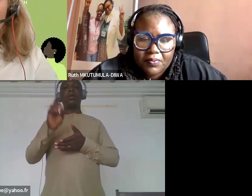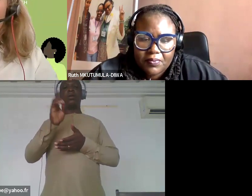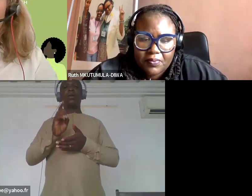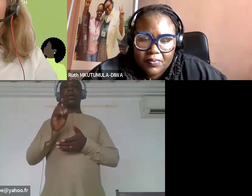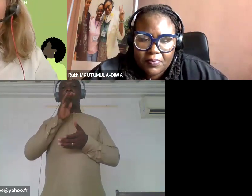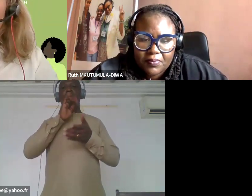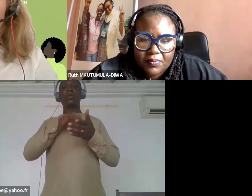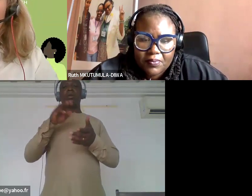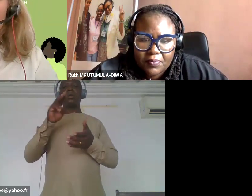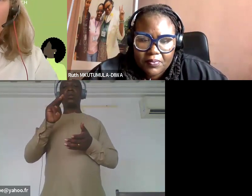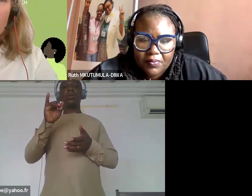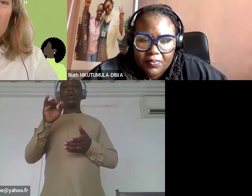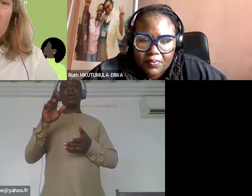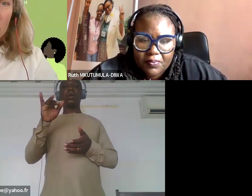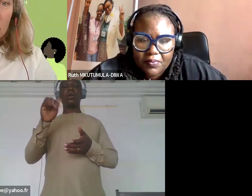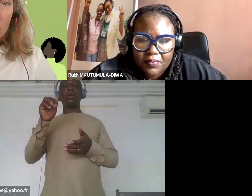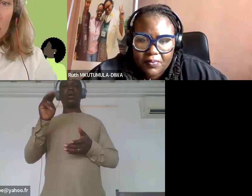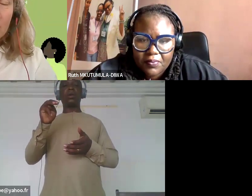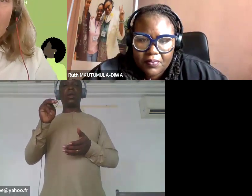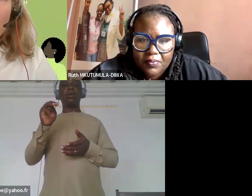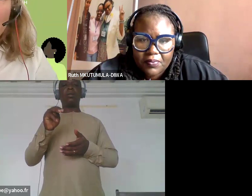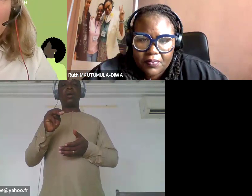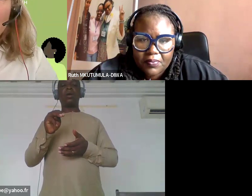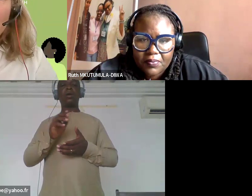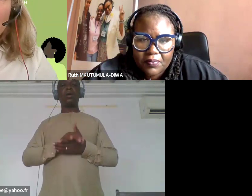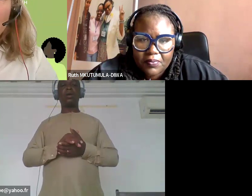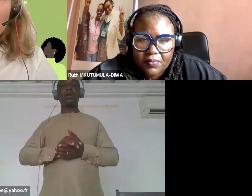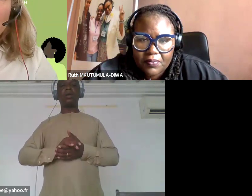myiam [Musique]